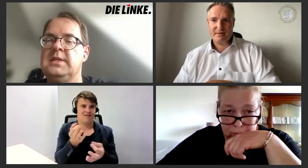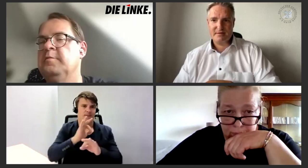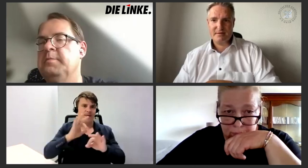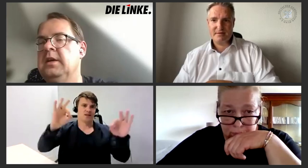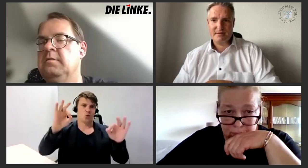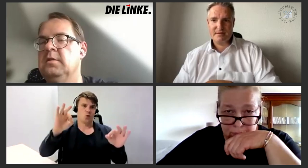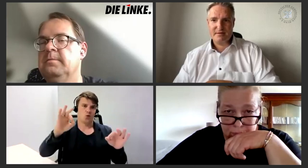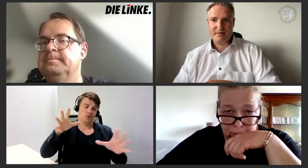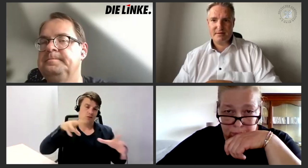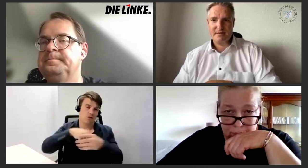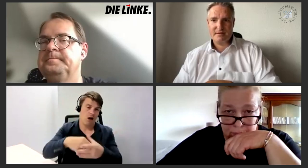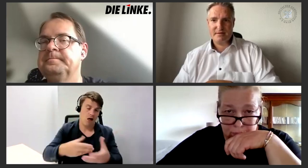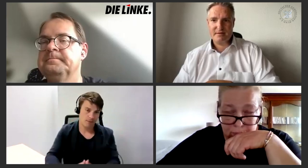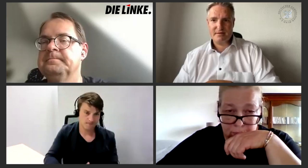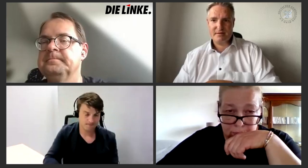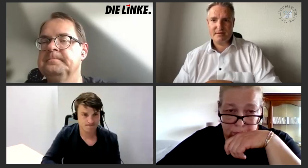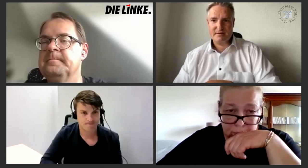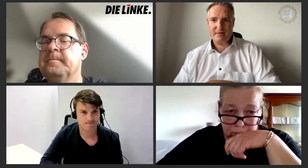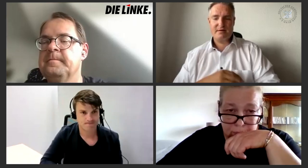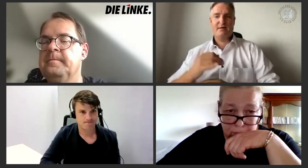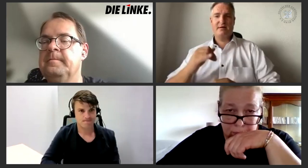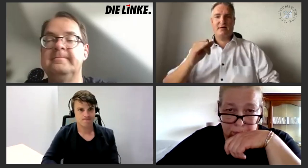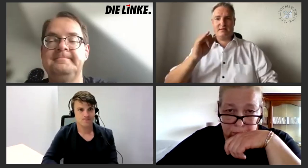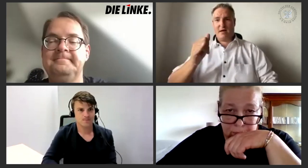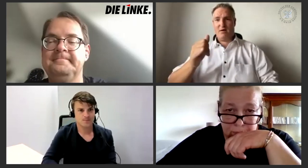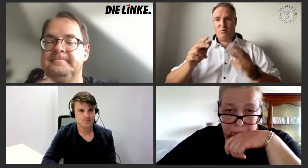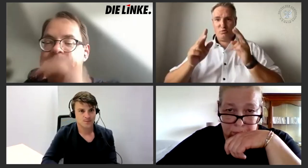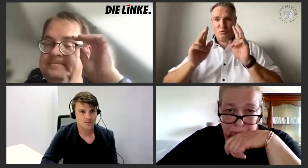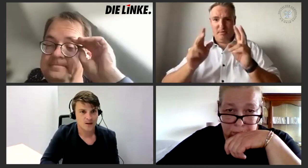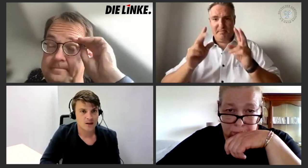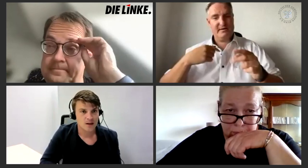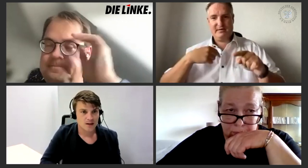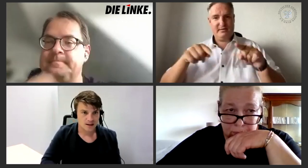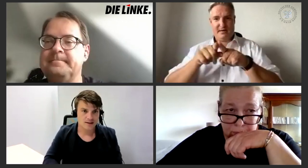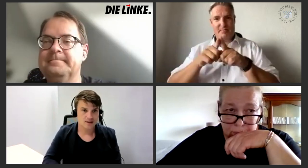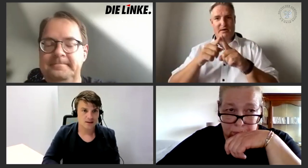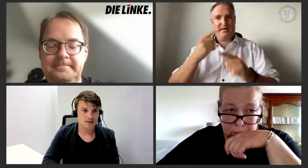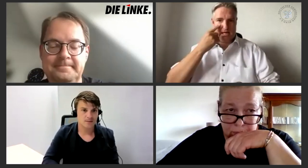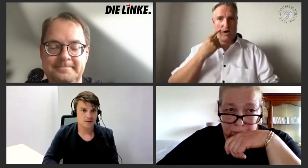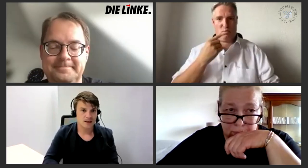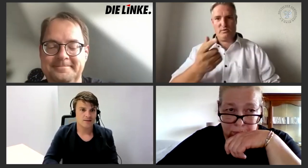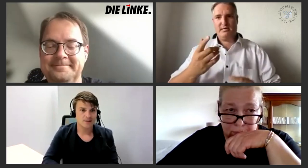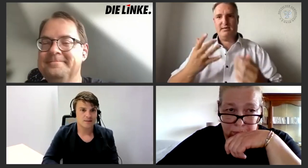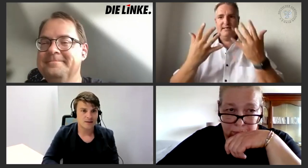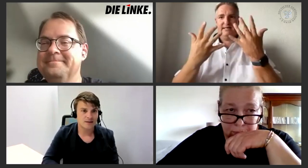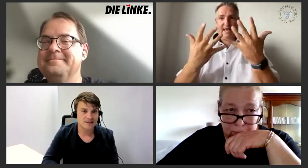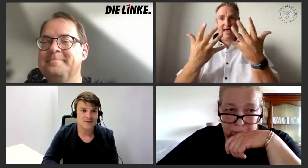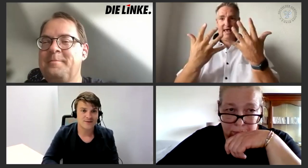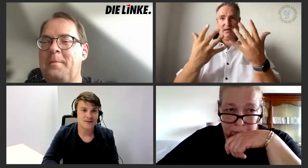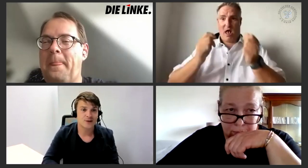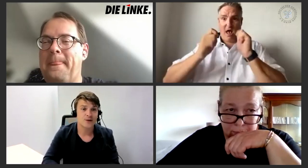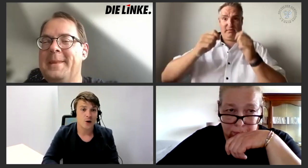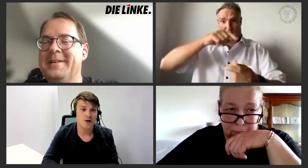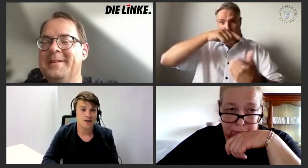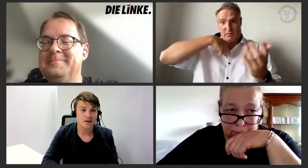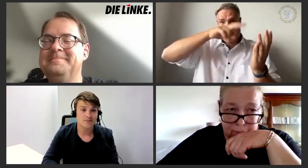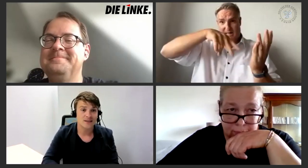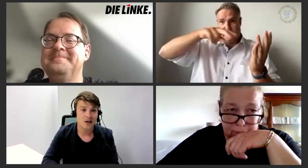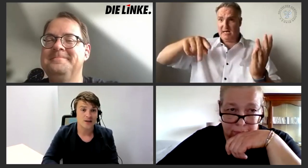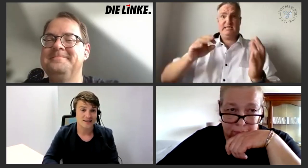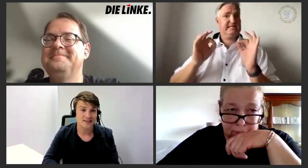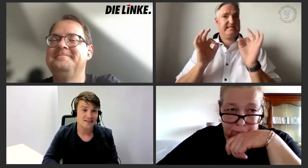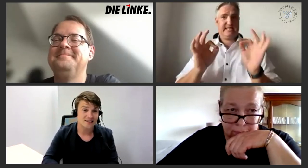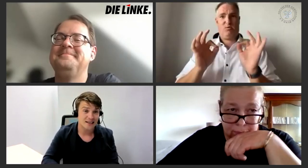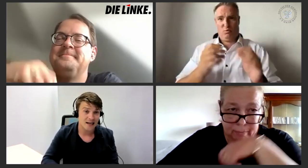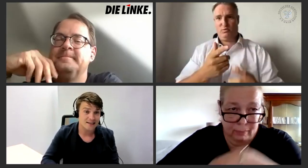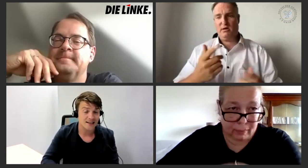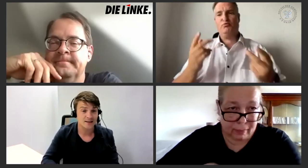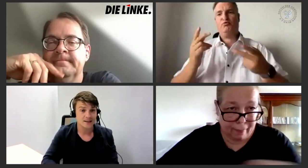Verbesserungen, was Teilhabe betrifft, bringen wird. - Das finde ich natürlich auch traurig,